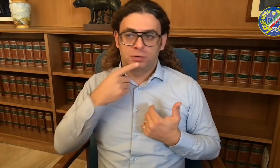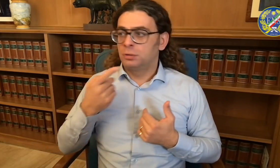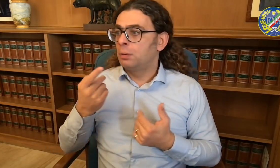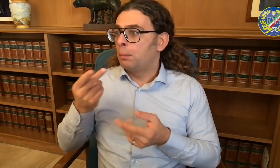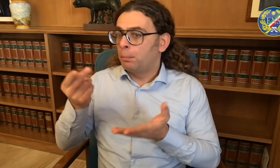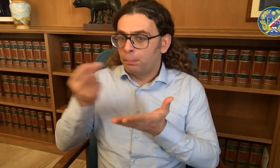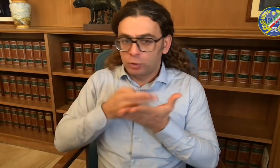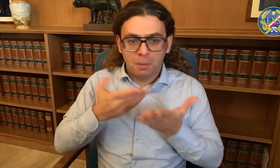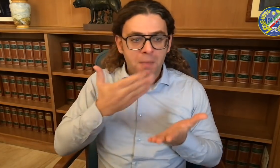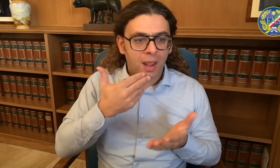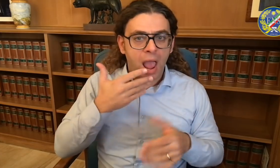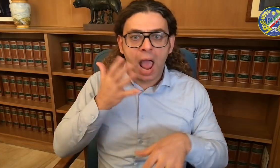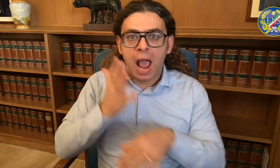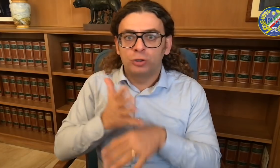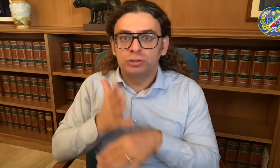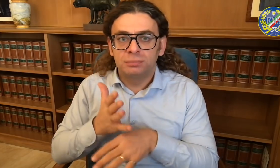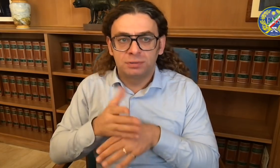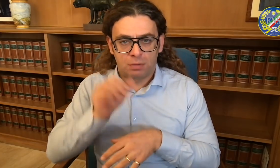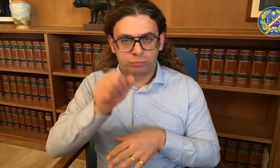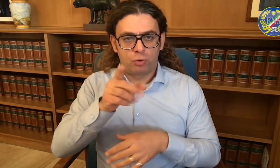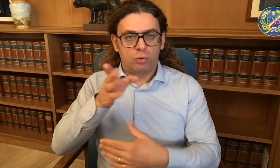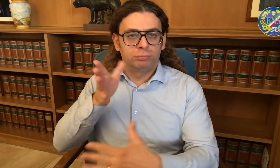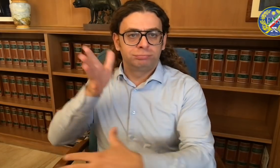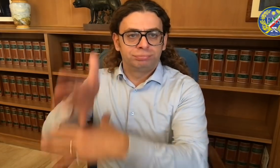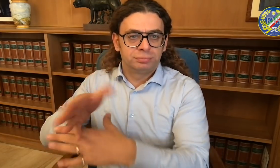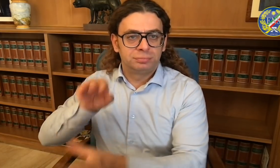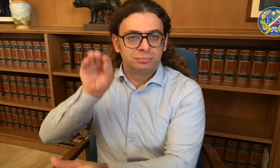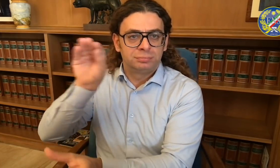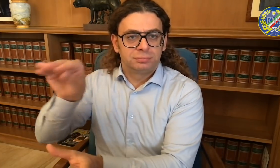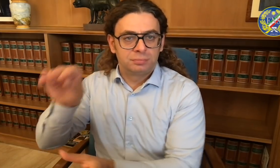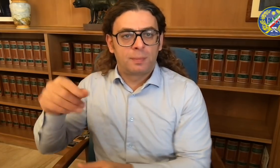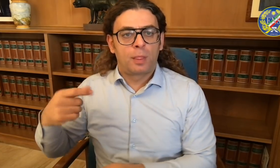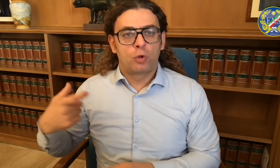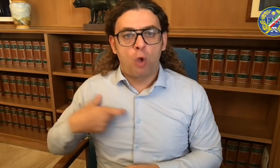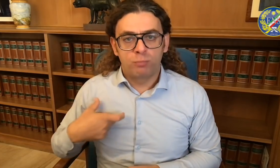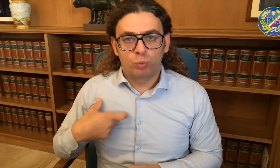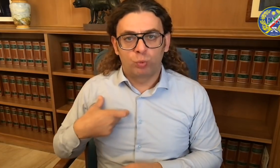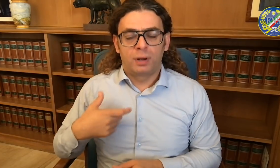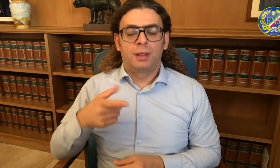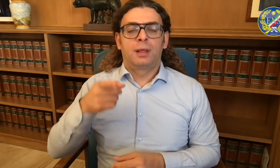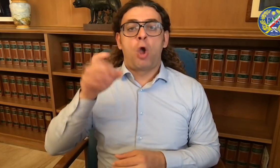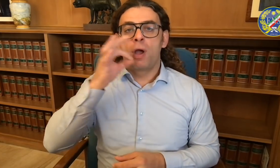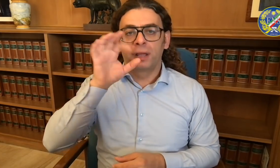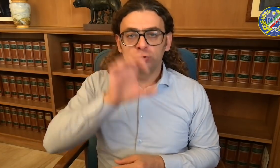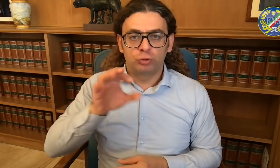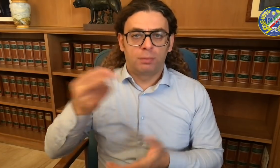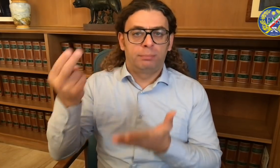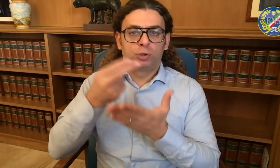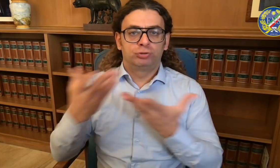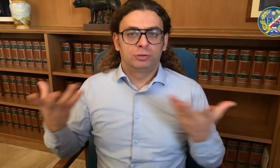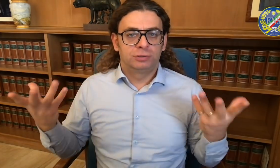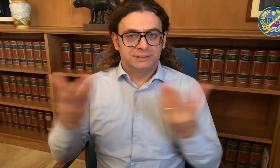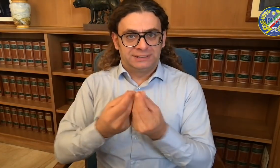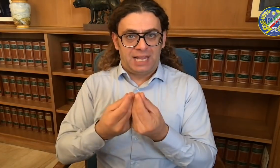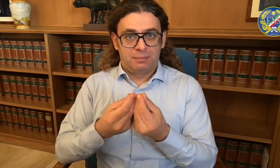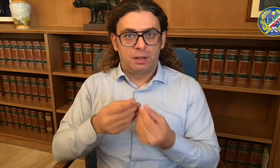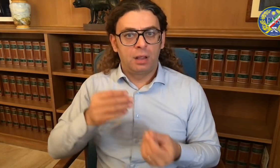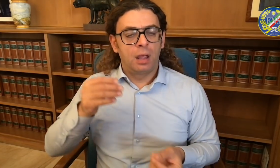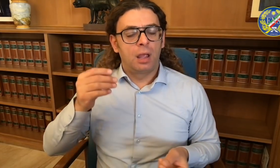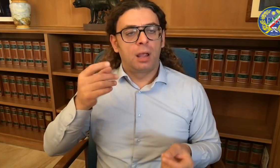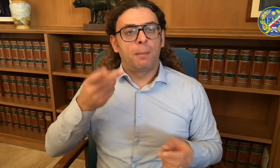Ad esempio nel caso dei Sordi, di fronte a progetti inaccessibili alle Persone Sorde ci si può rivolgere ai Comuni o alle Regioni per realizzare progetti insieme.